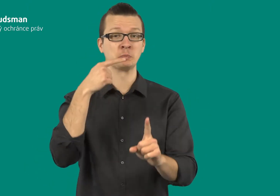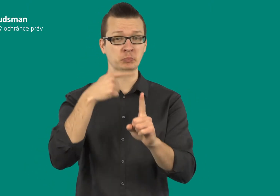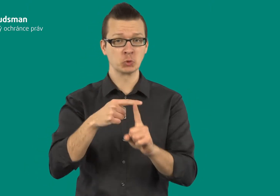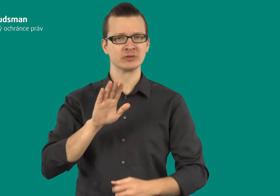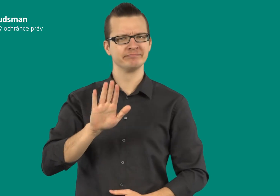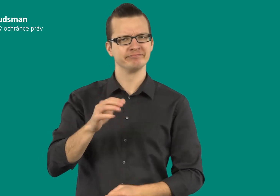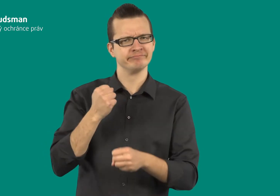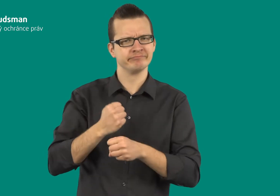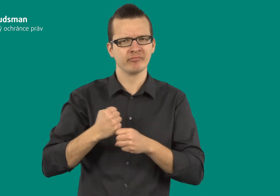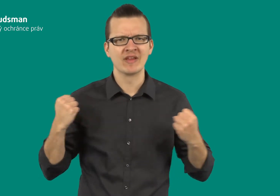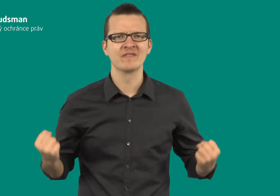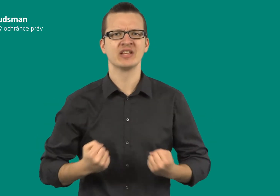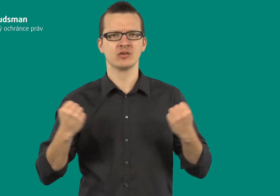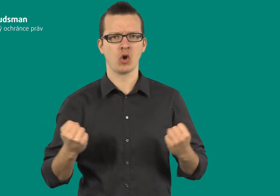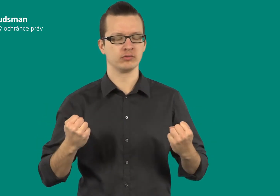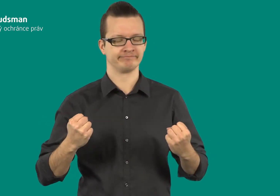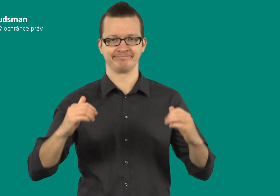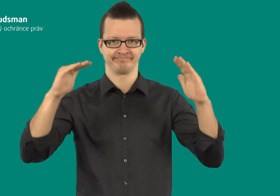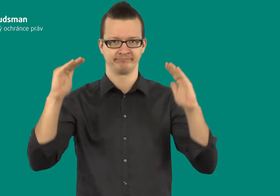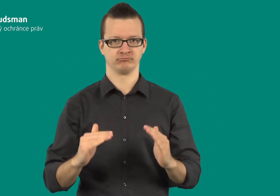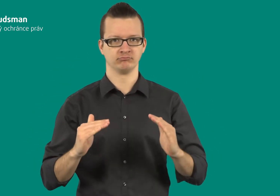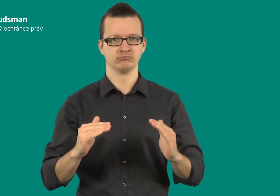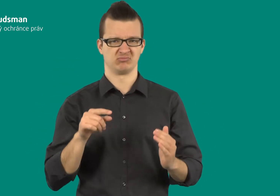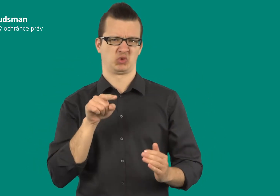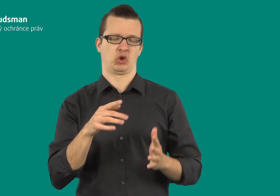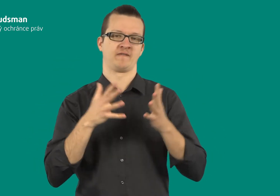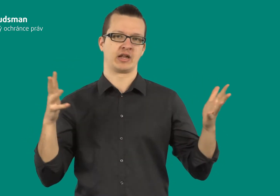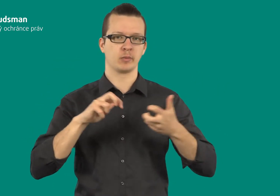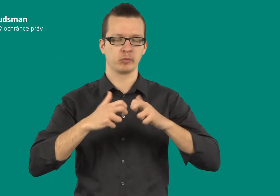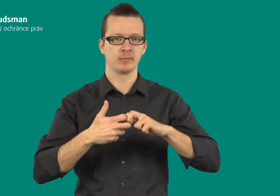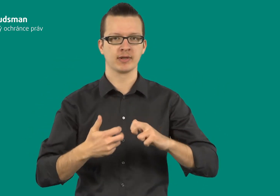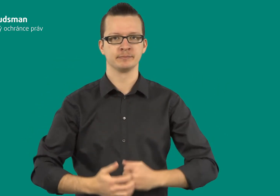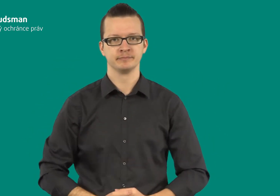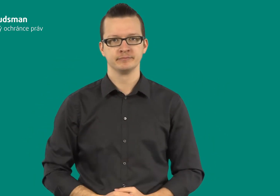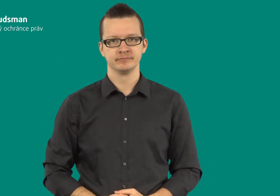slabší pracovní výkon jsou velkou překážkou.